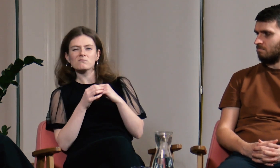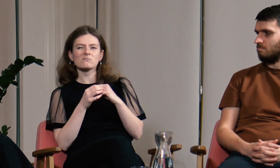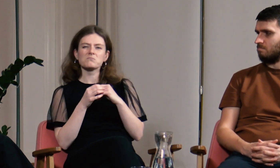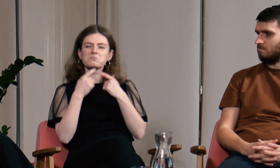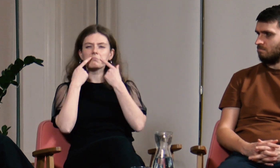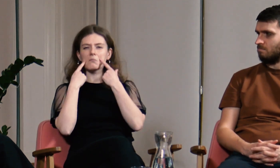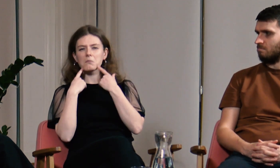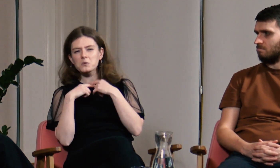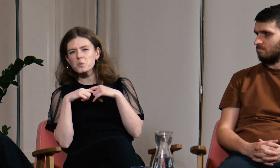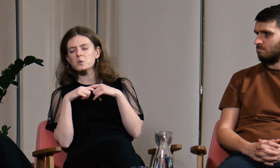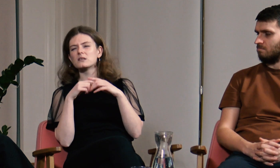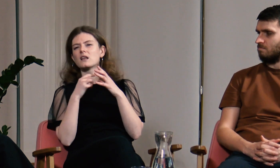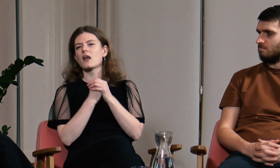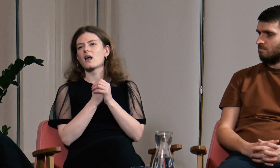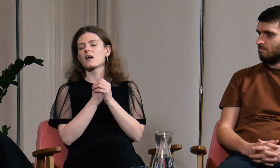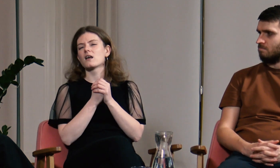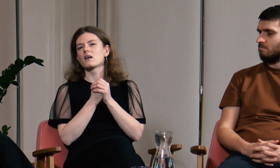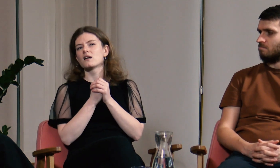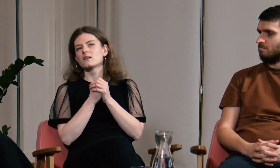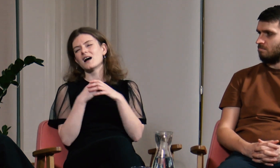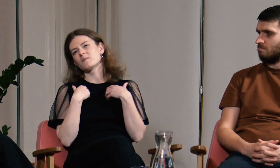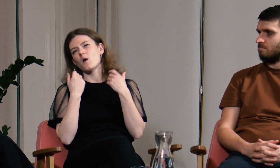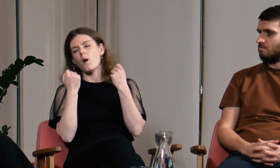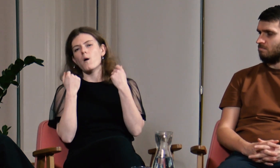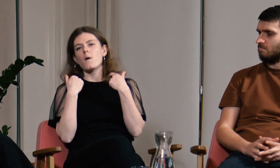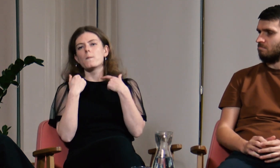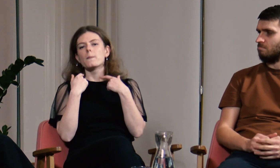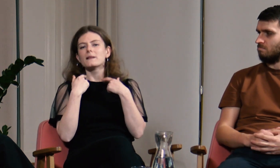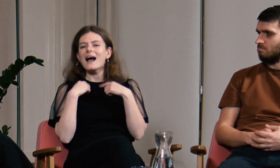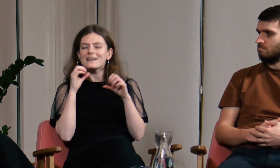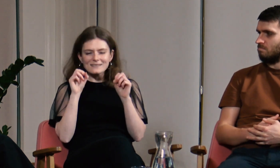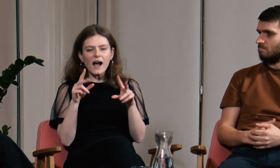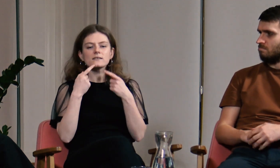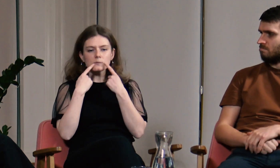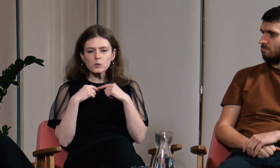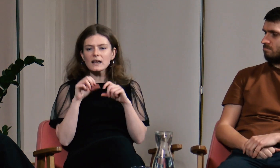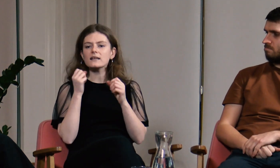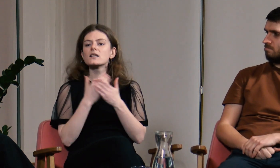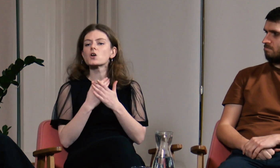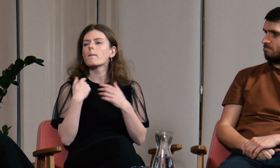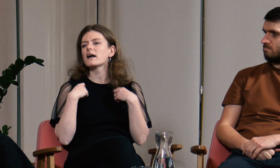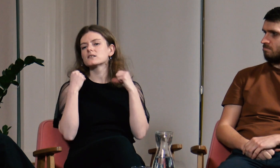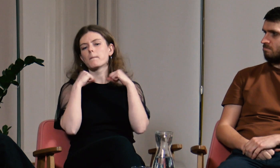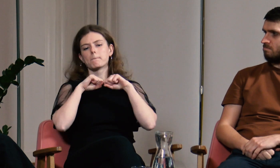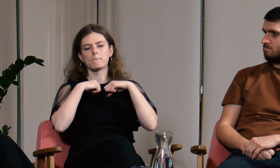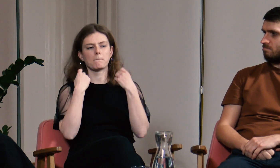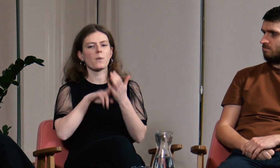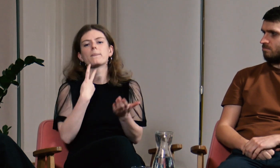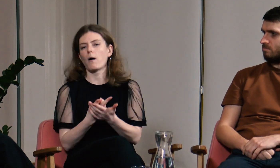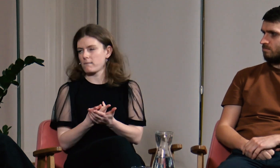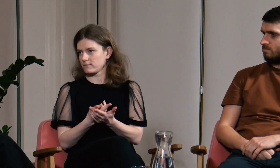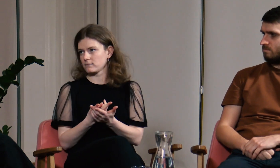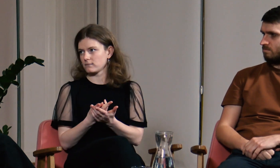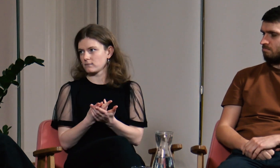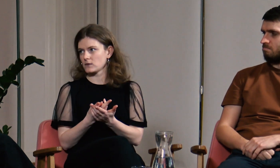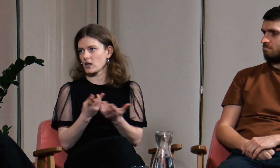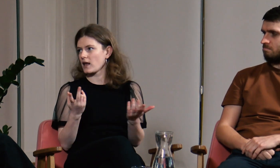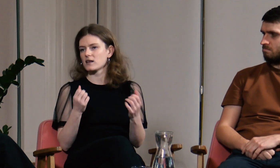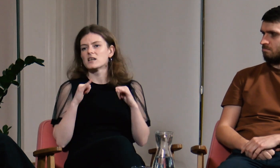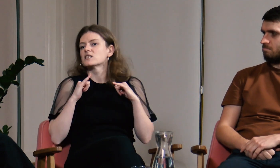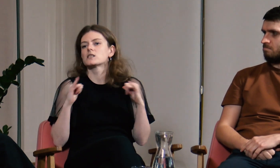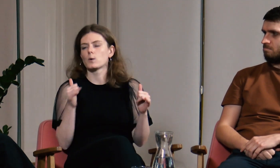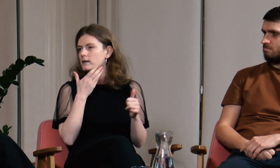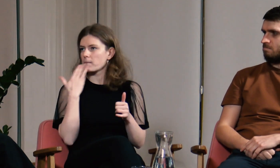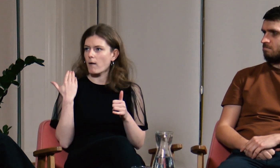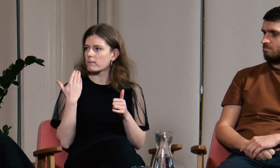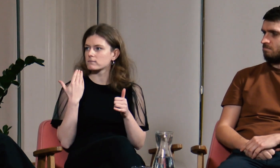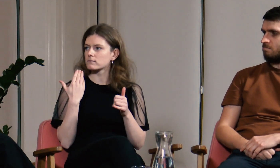Wcześniej byłam smutna dlatego, że czułam się bezsilna i zrezygnowana.